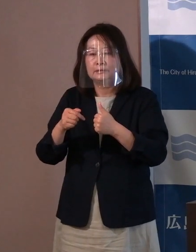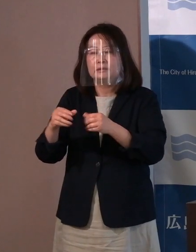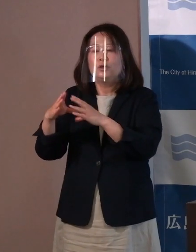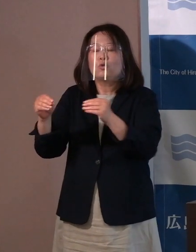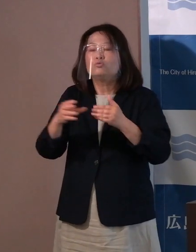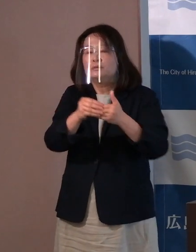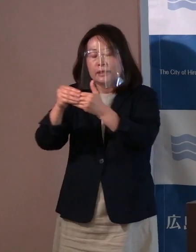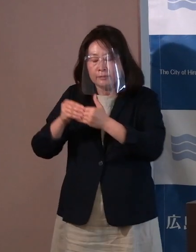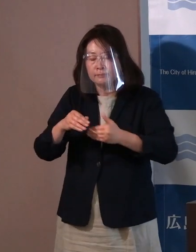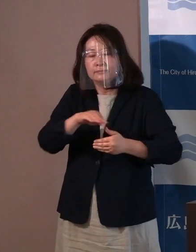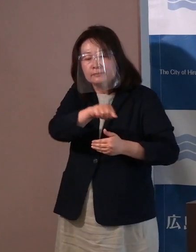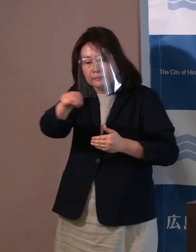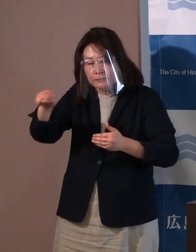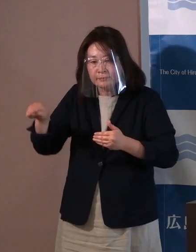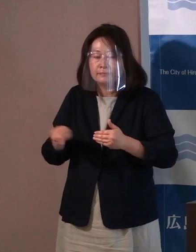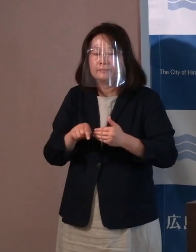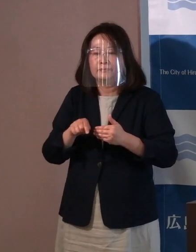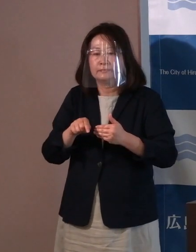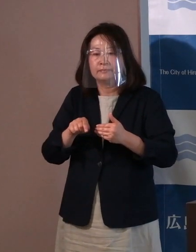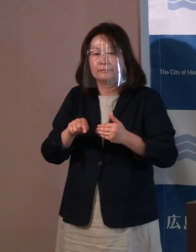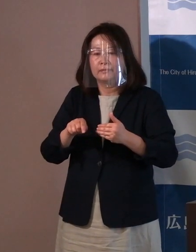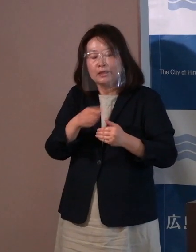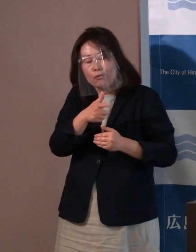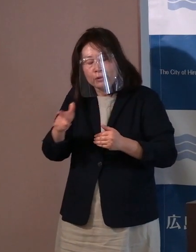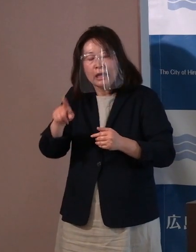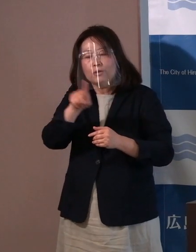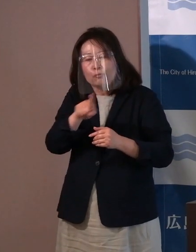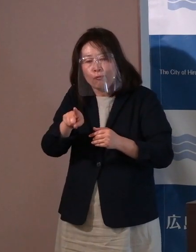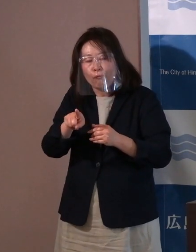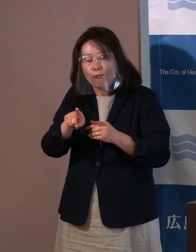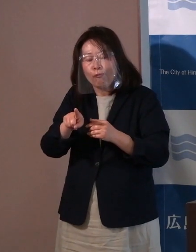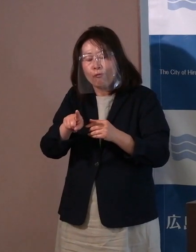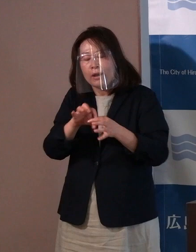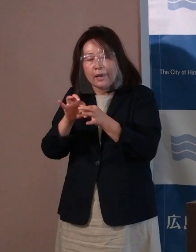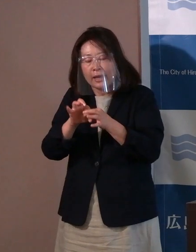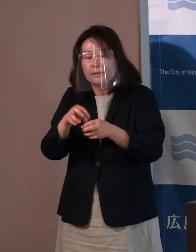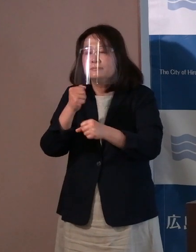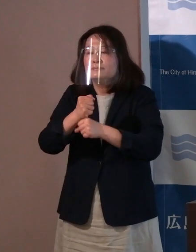様々なネットワークを 活用いたしまして広めていく､